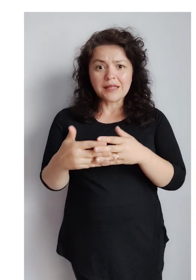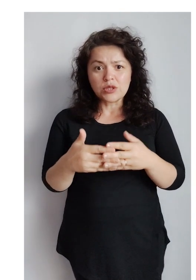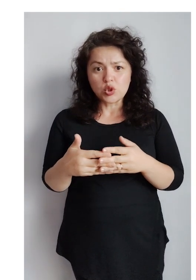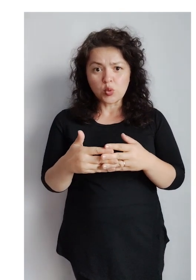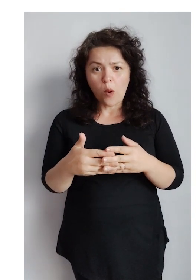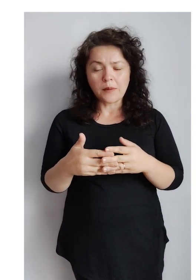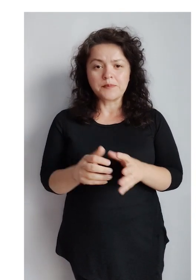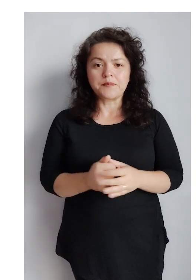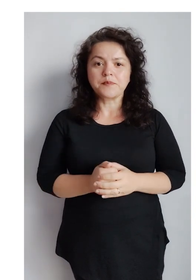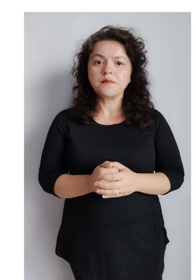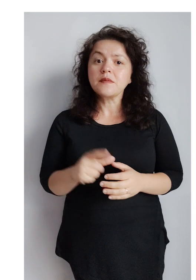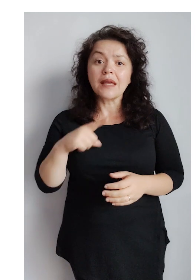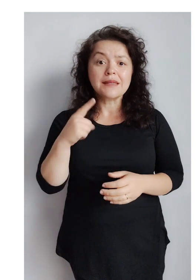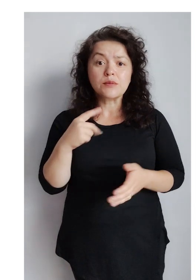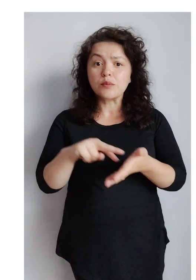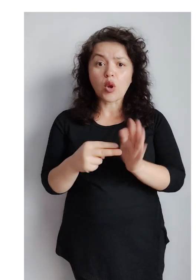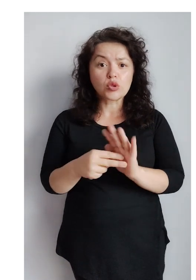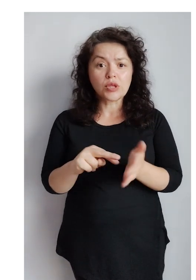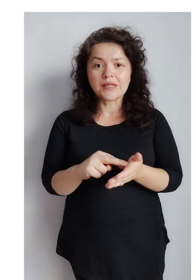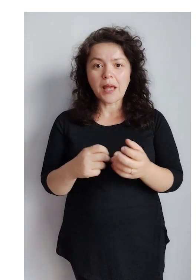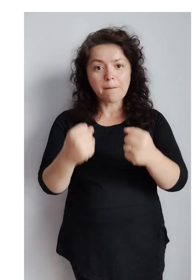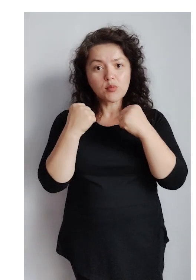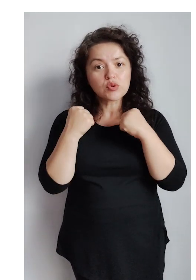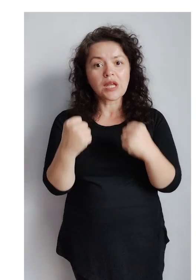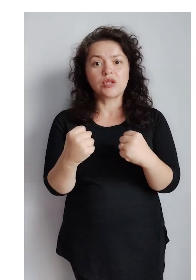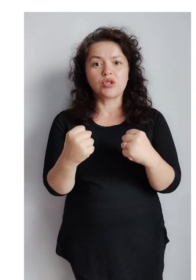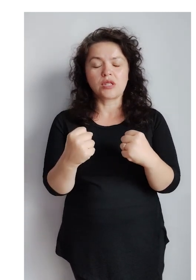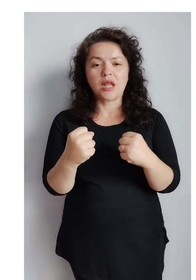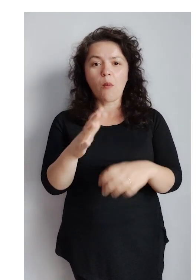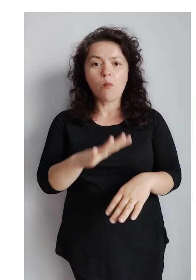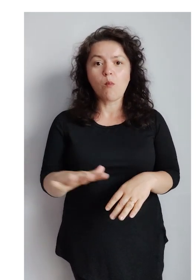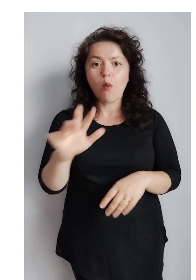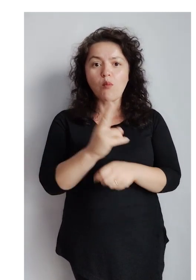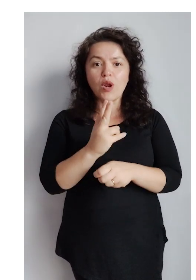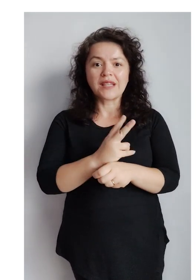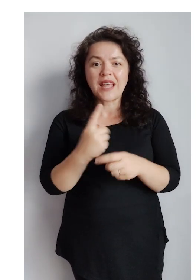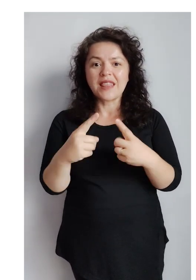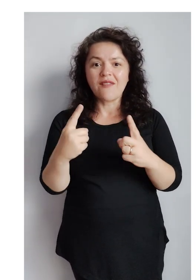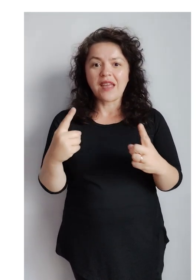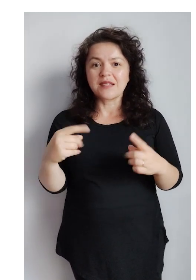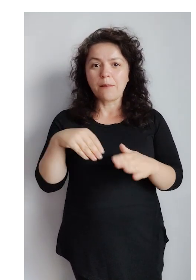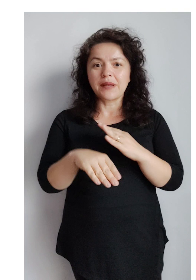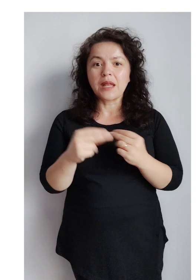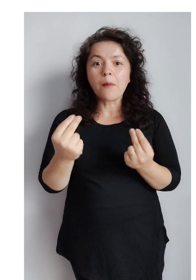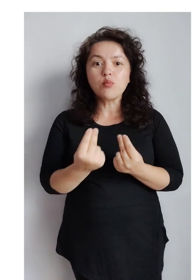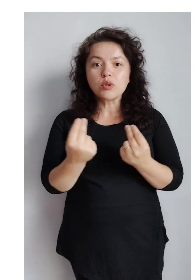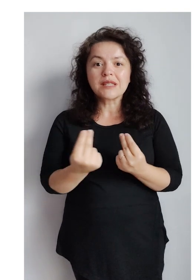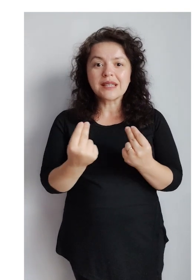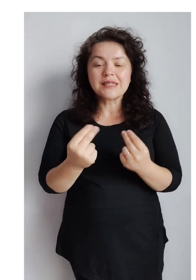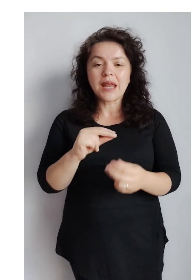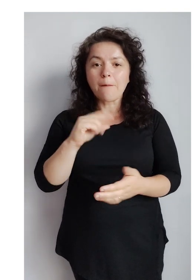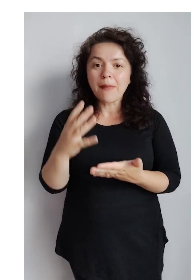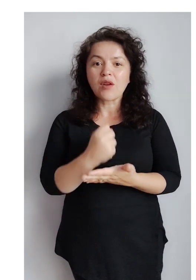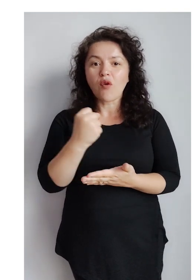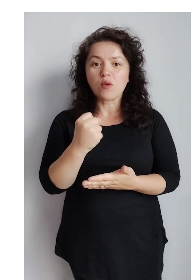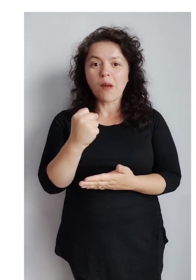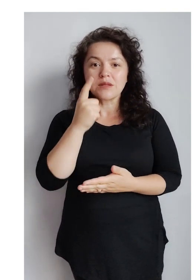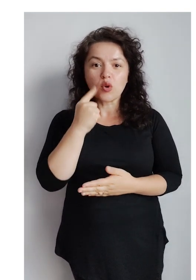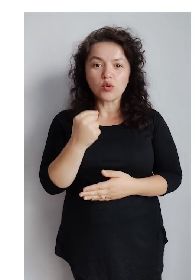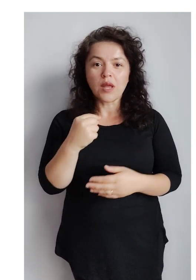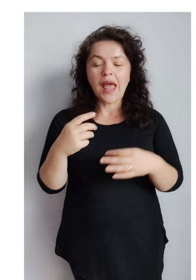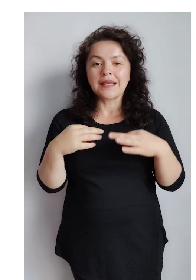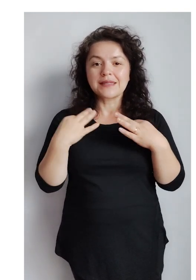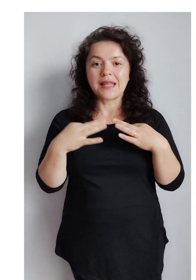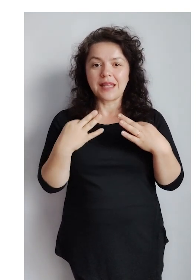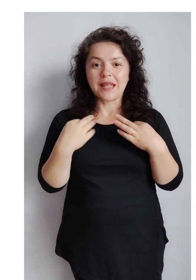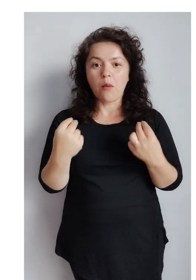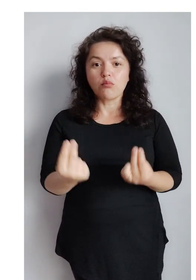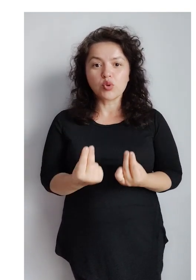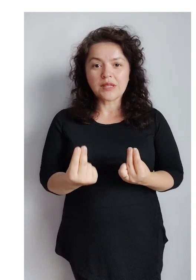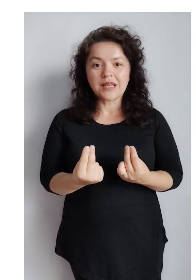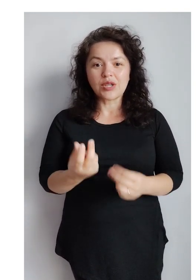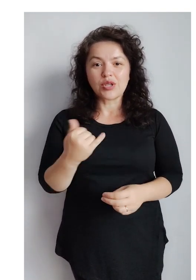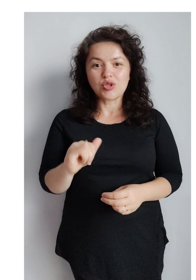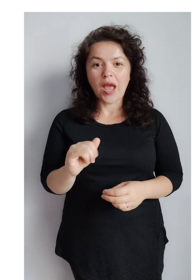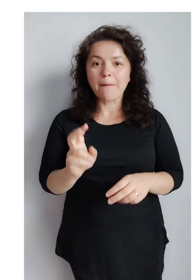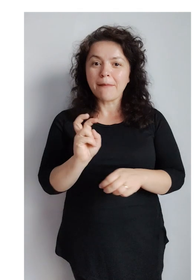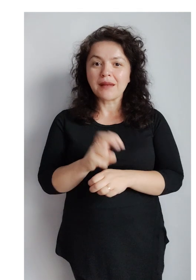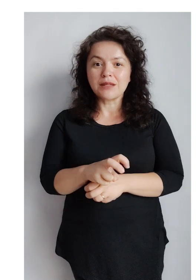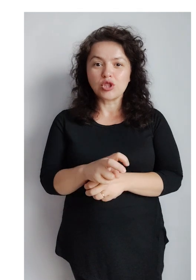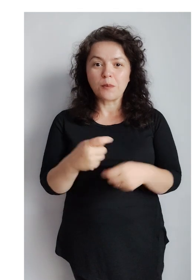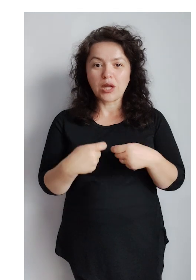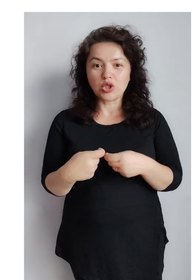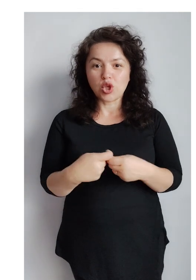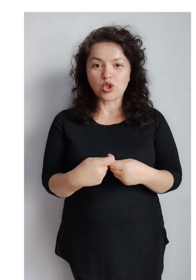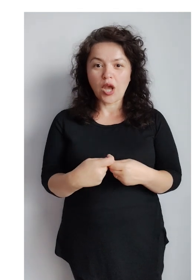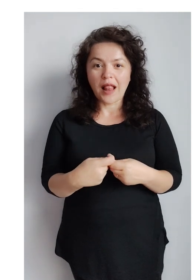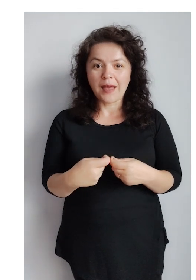Un proces care permite și împuternicește o populație diversă prin îmbunătățirea performanței umane, a sănătății, a bunăstării și a participării sociale.